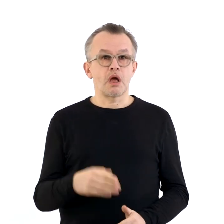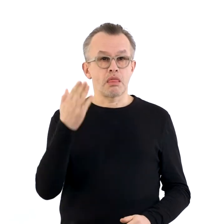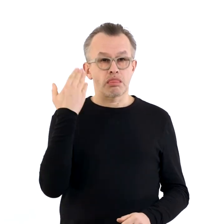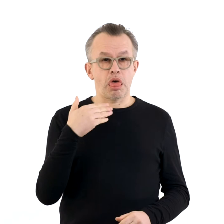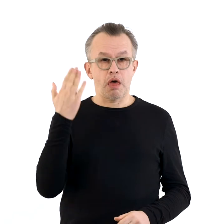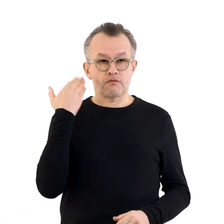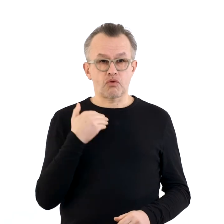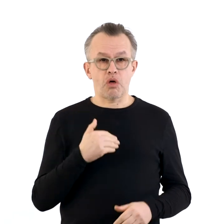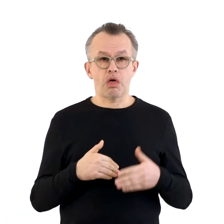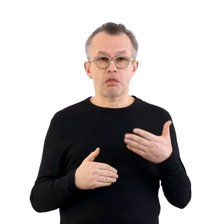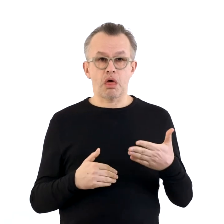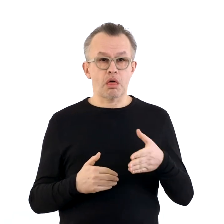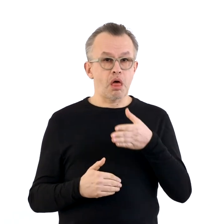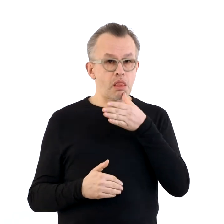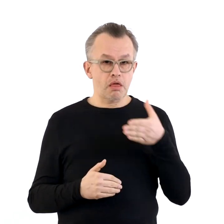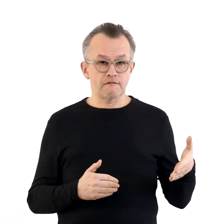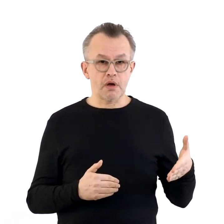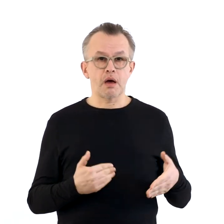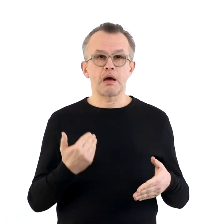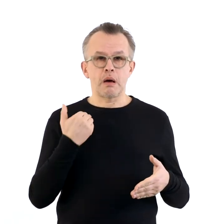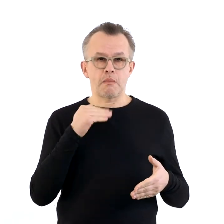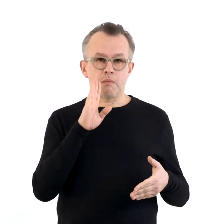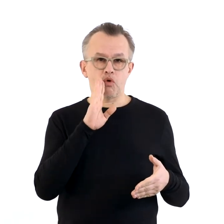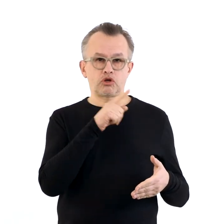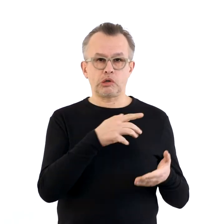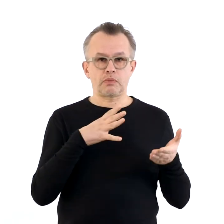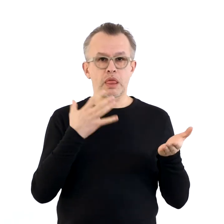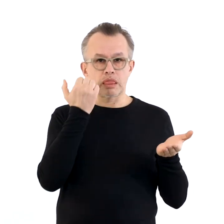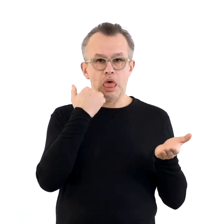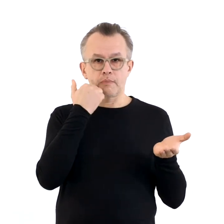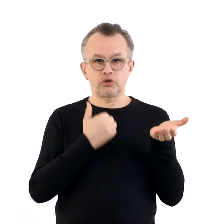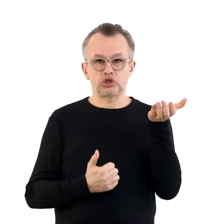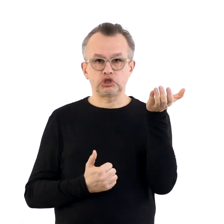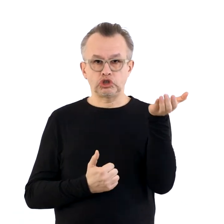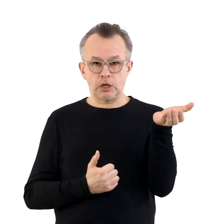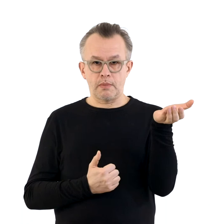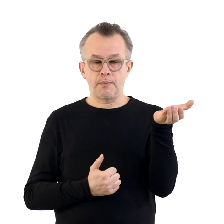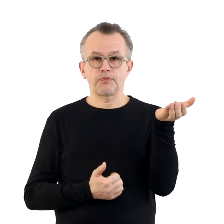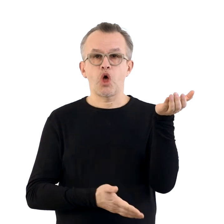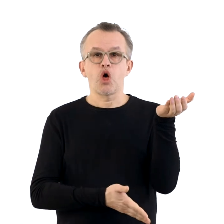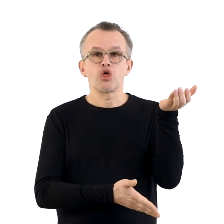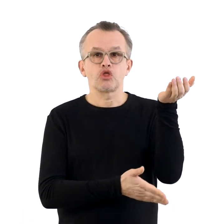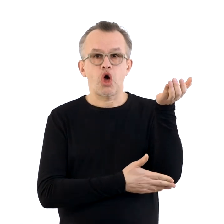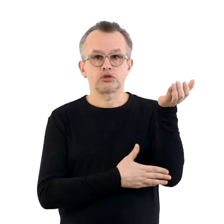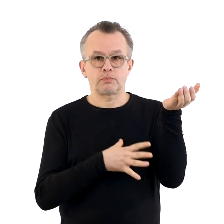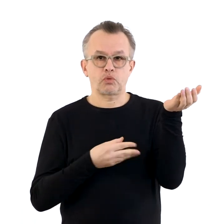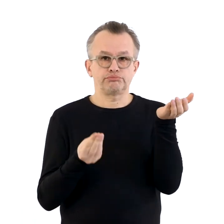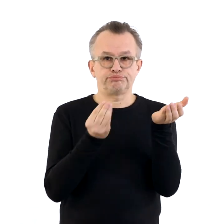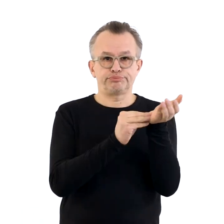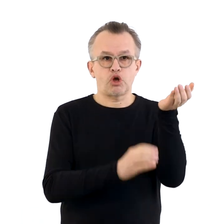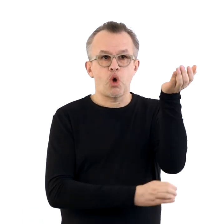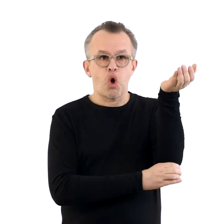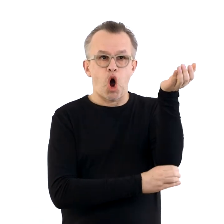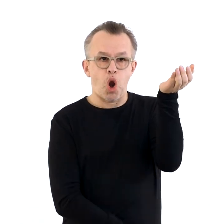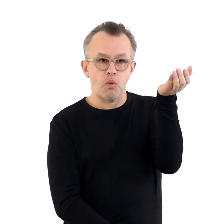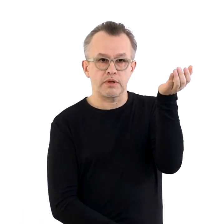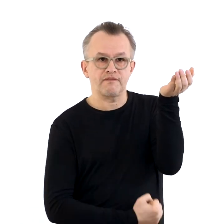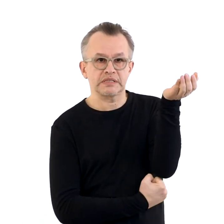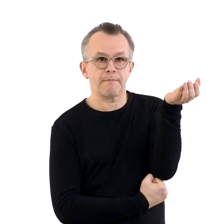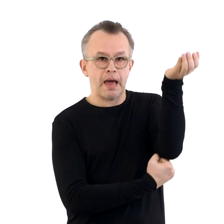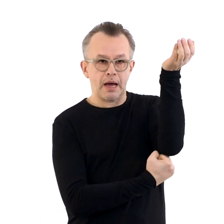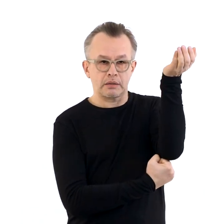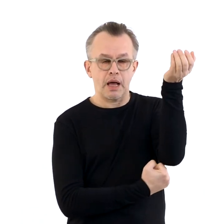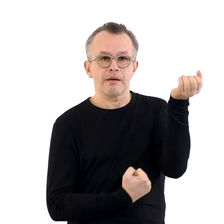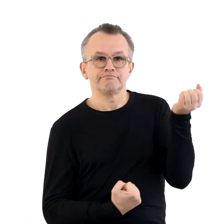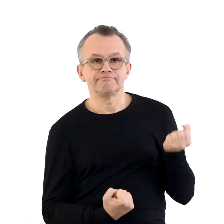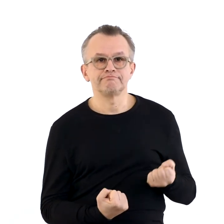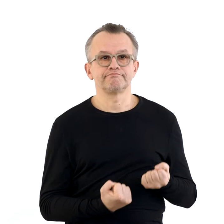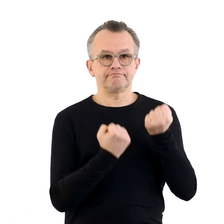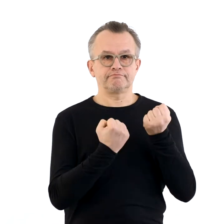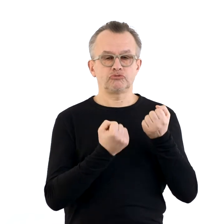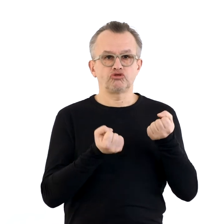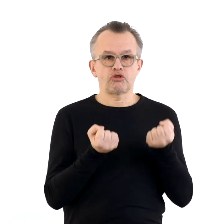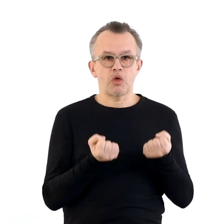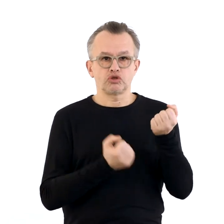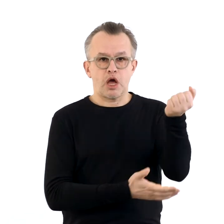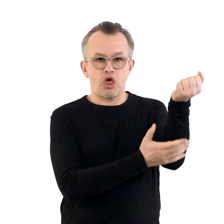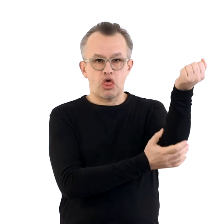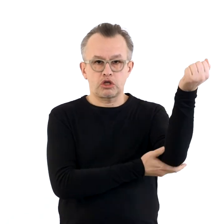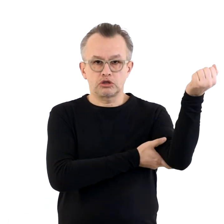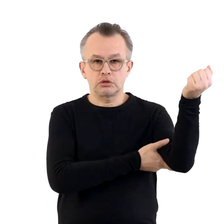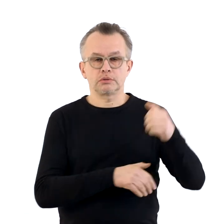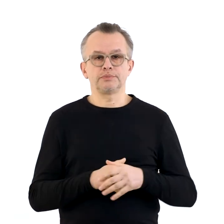Kiedyś w lewej ręce trzymała prawdopodobnie jabłko, a kończyna była wsparta na kolumnie podtrzymującej jej ciężar.